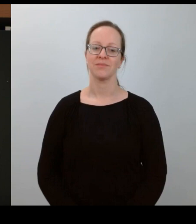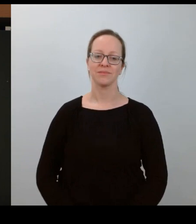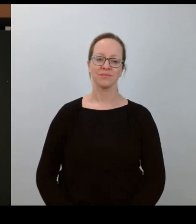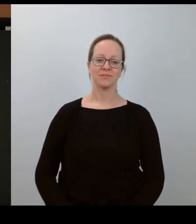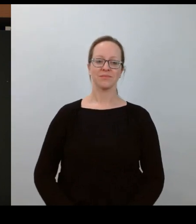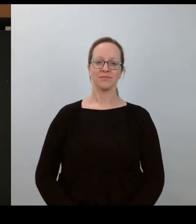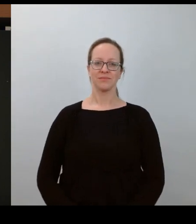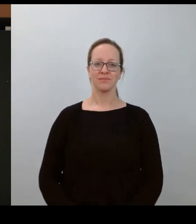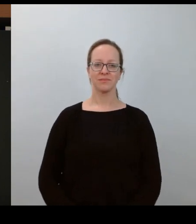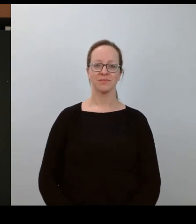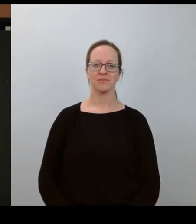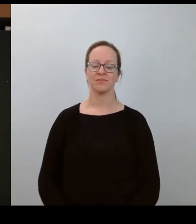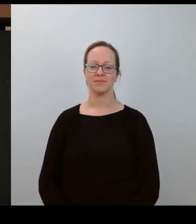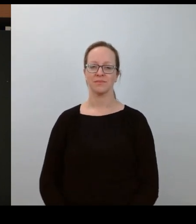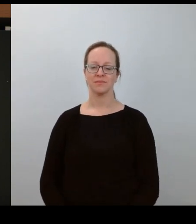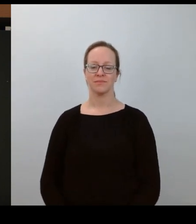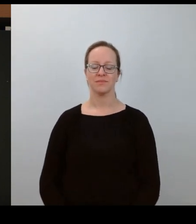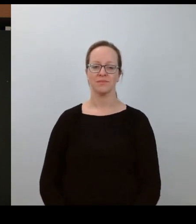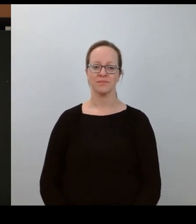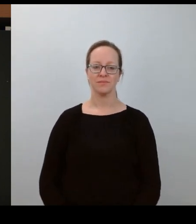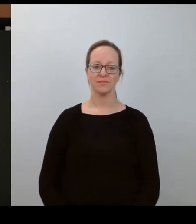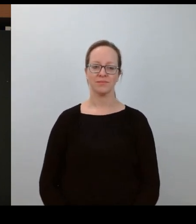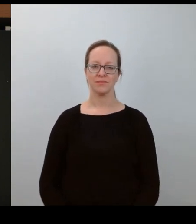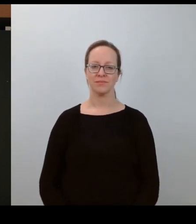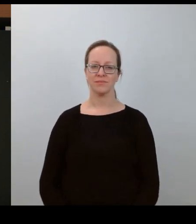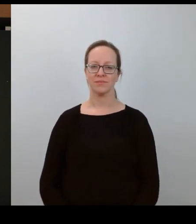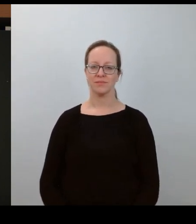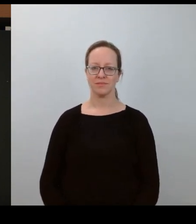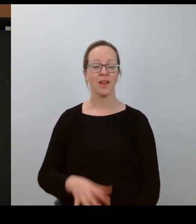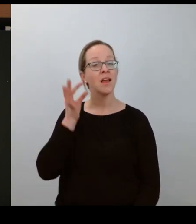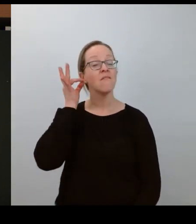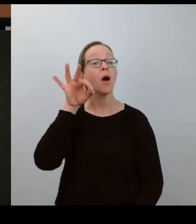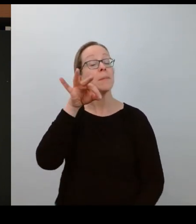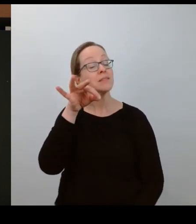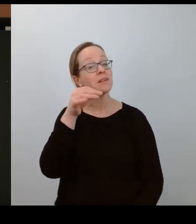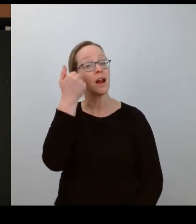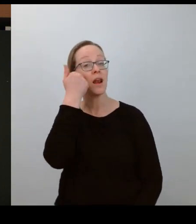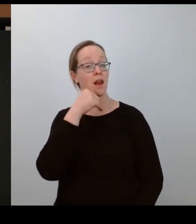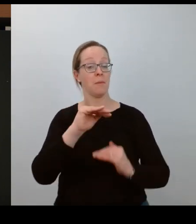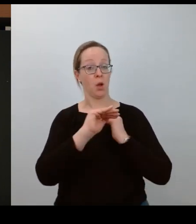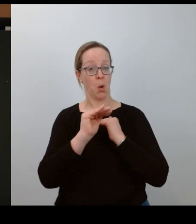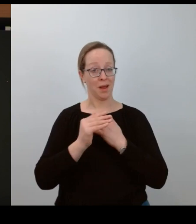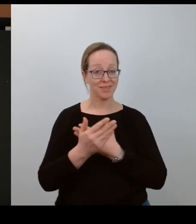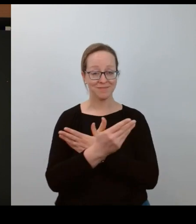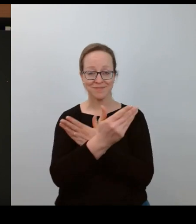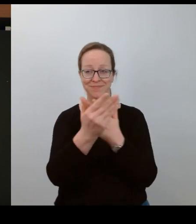so viele Gespräche führen würden. Mit einem Beteiligten war für mich nicht abzusehen, aber, was